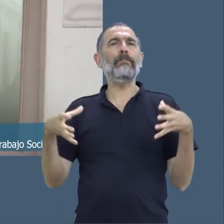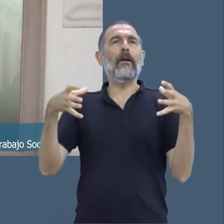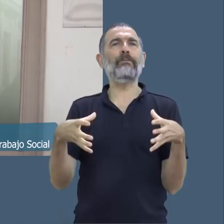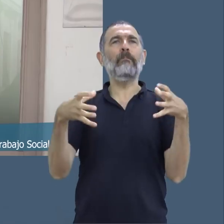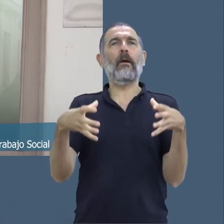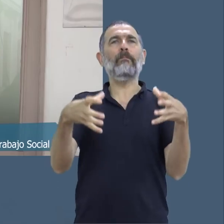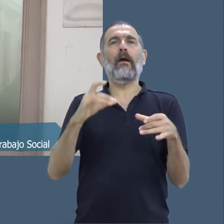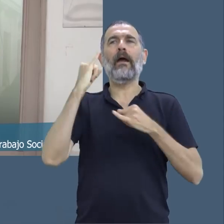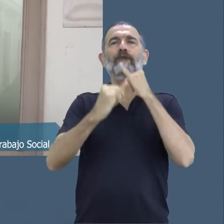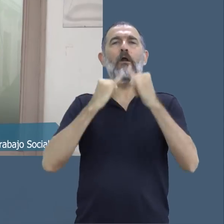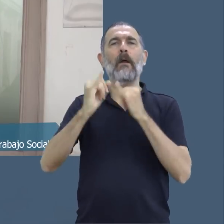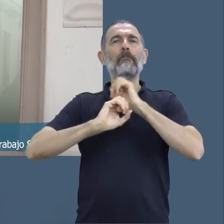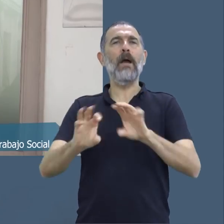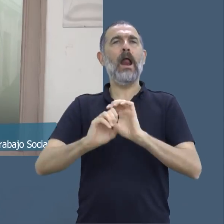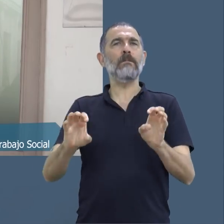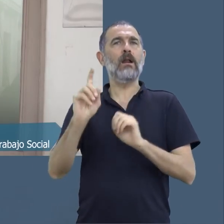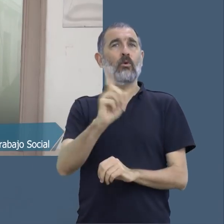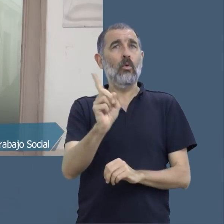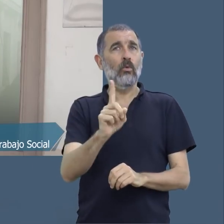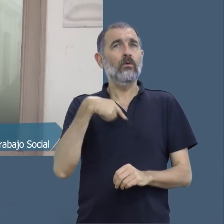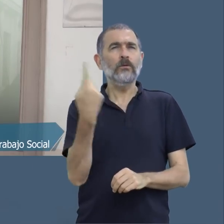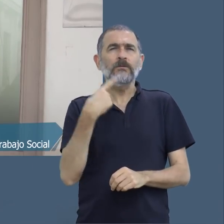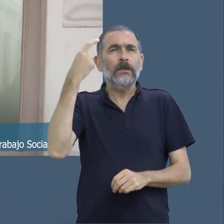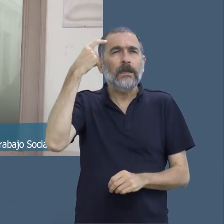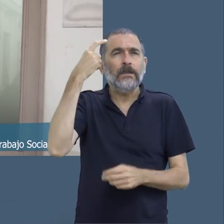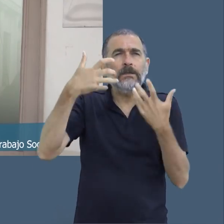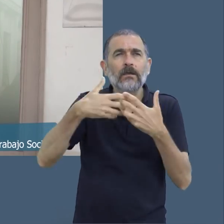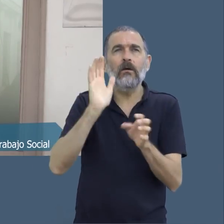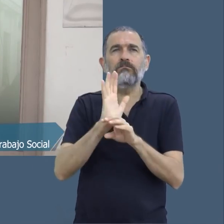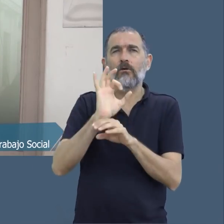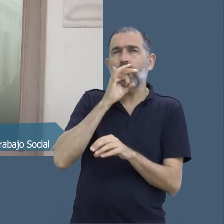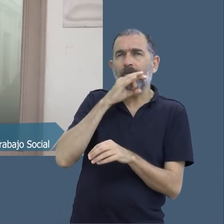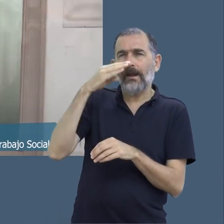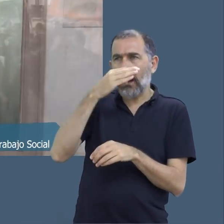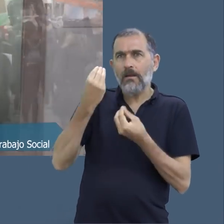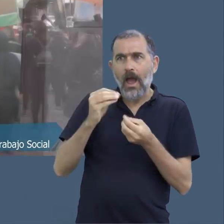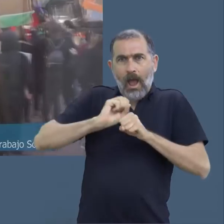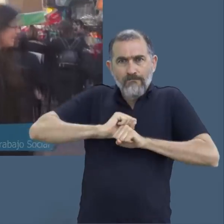la masa desinformada, en la masa que no es crítica sino una oveja negra que empieza